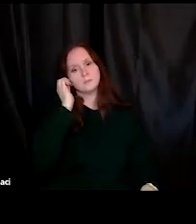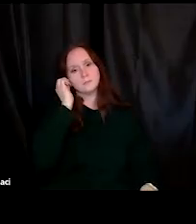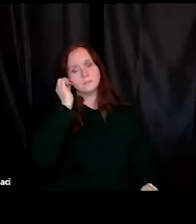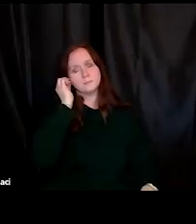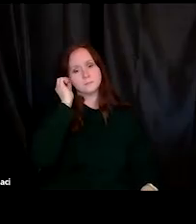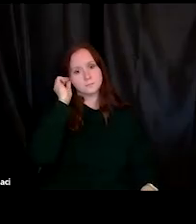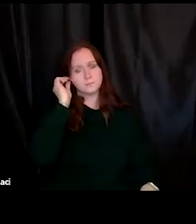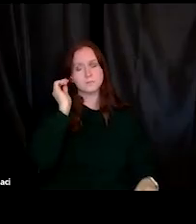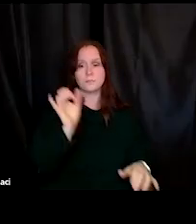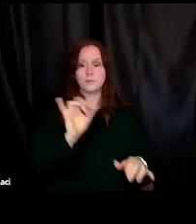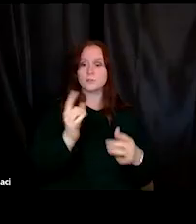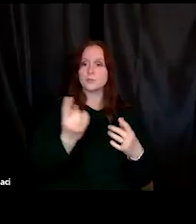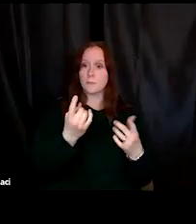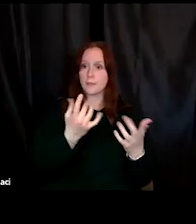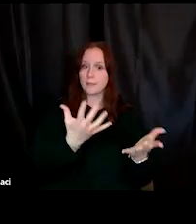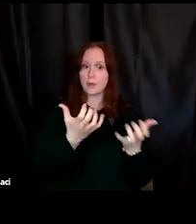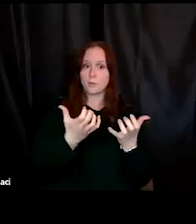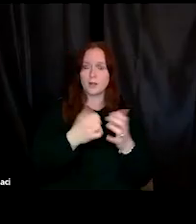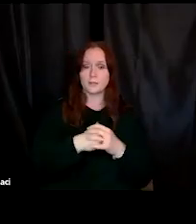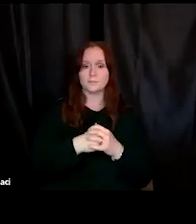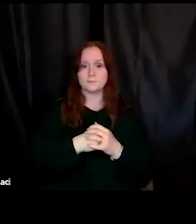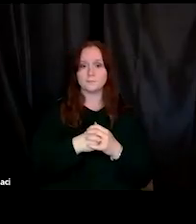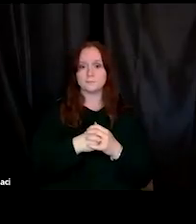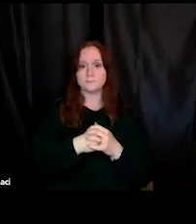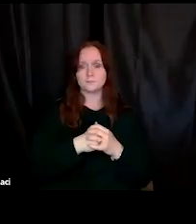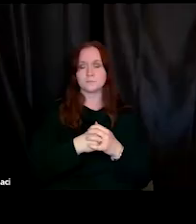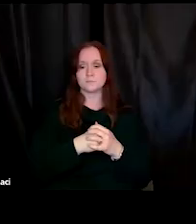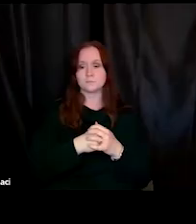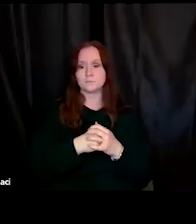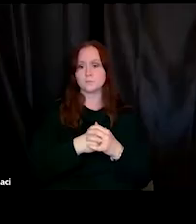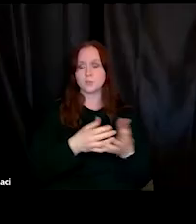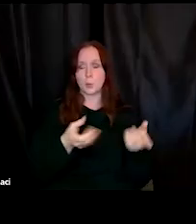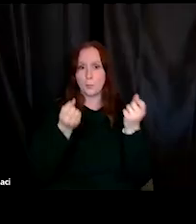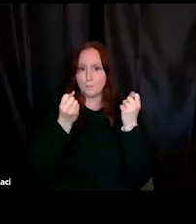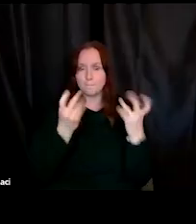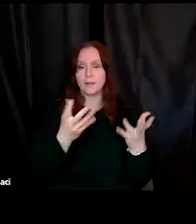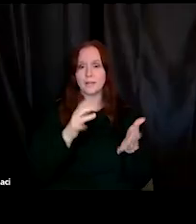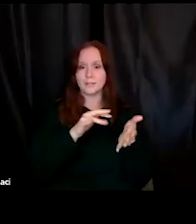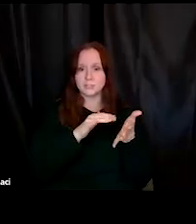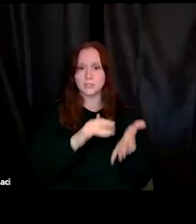La cuenta de Mi Seguridad Social está disponible para el titular individual de la cuenta.